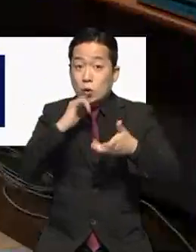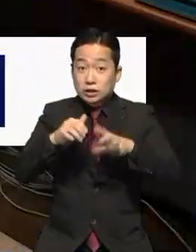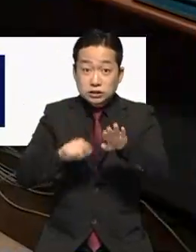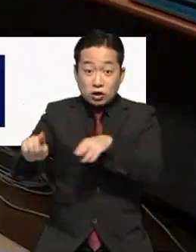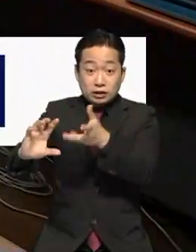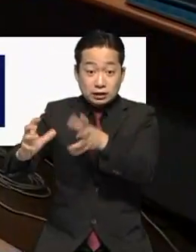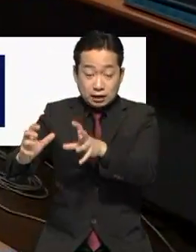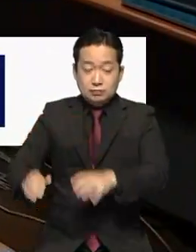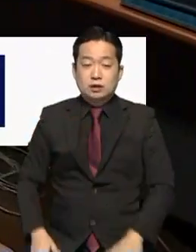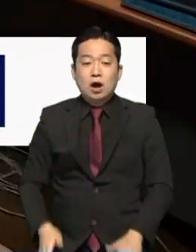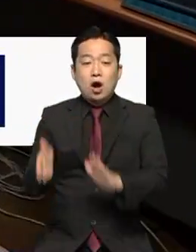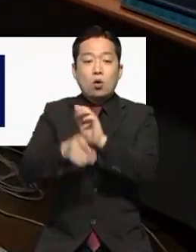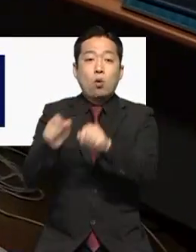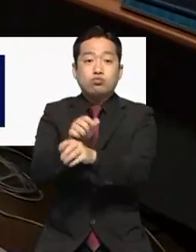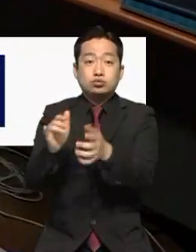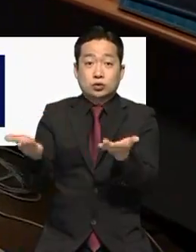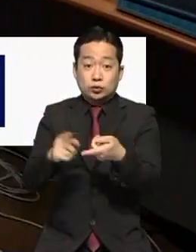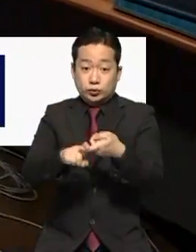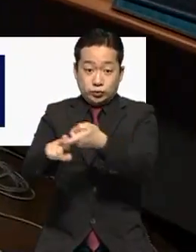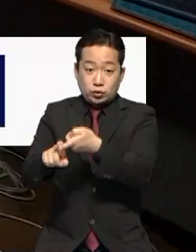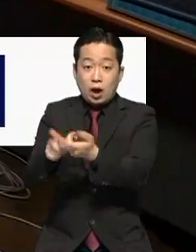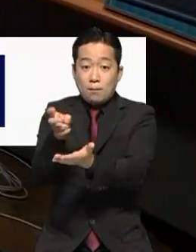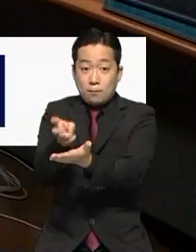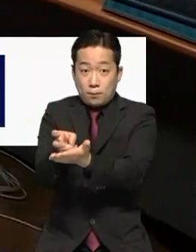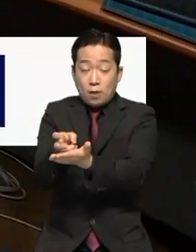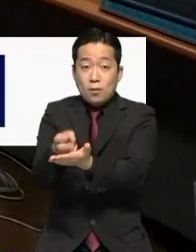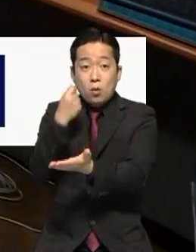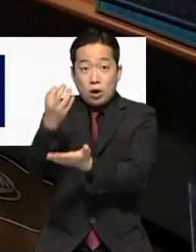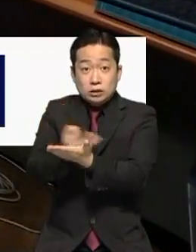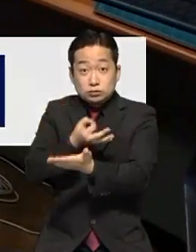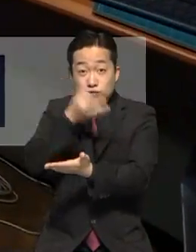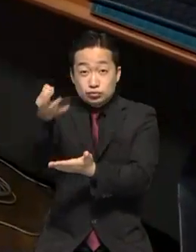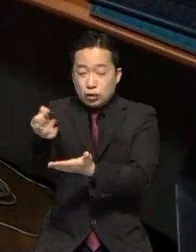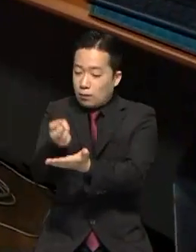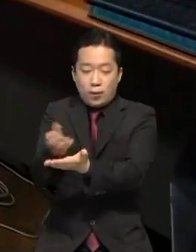노조에 월급을 주도록 법에 명시한 곳이 없다는 이유에서입니다.